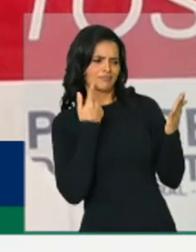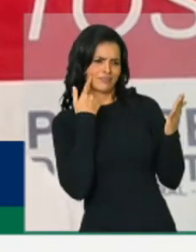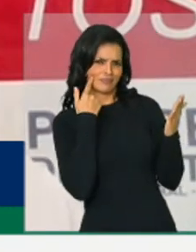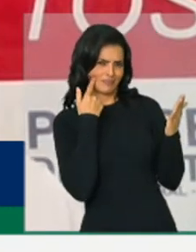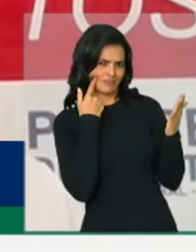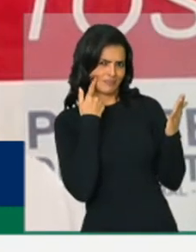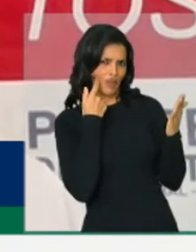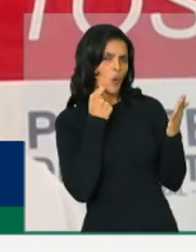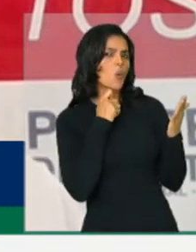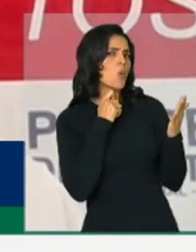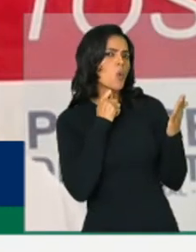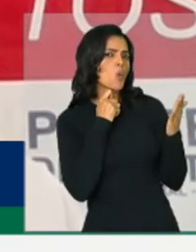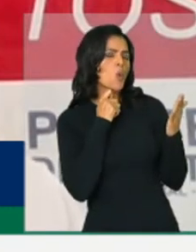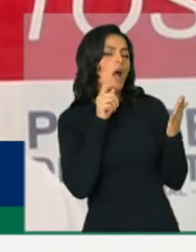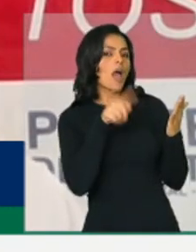ERAM DE 20, 15, 20% FOI PRA